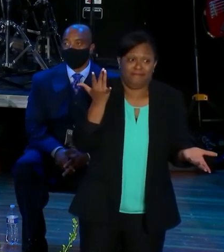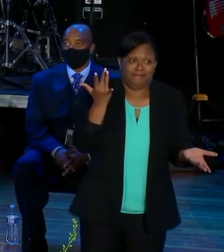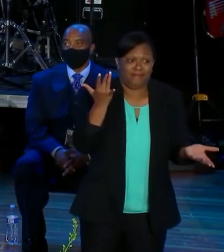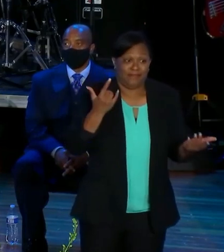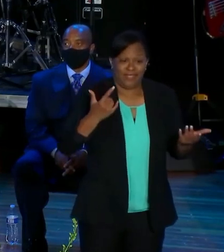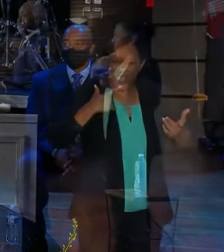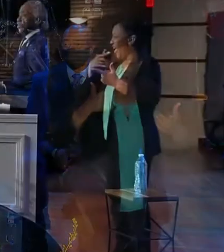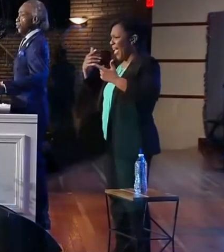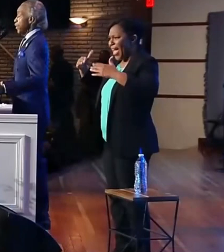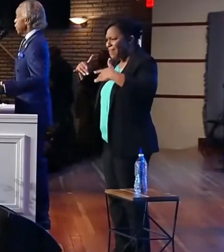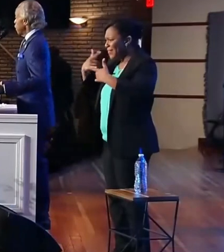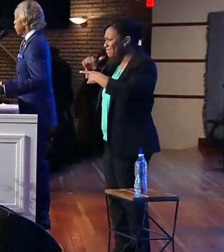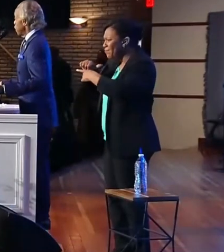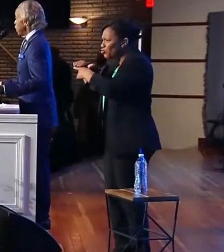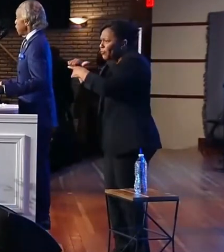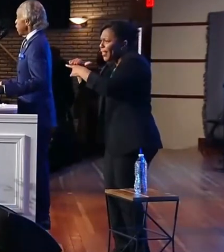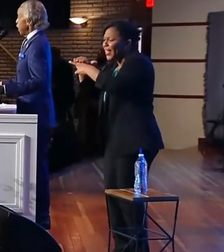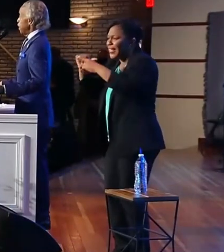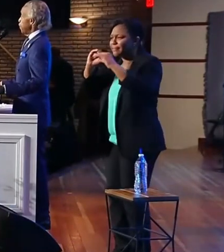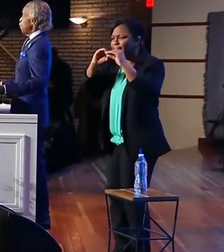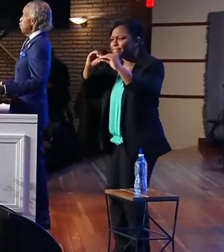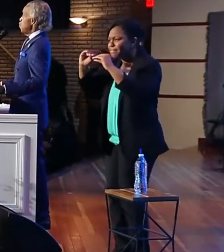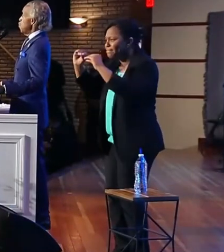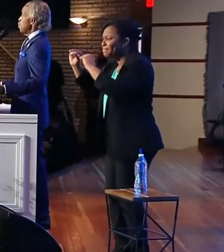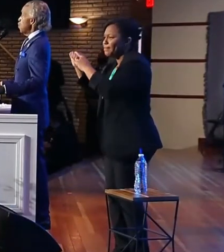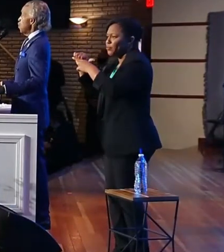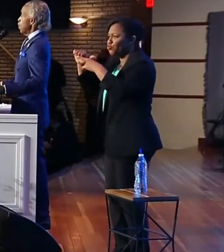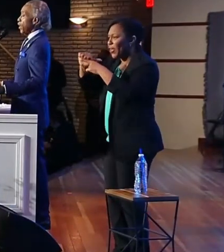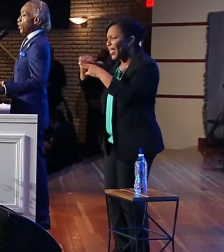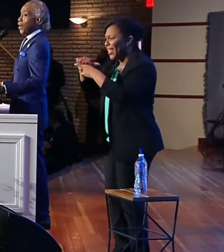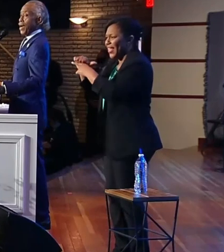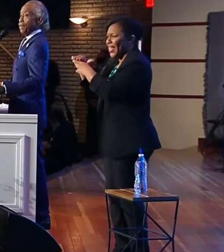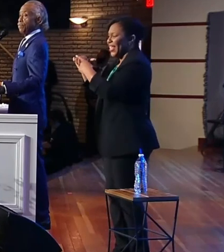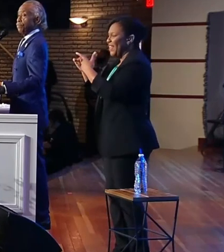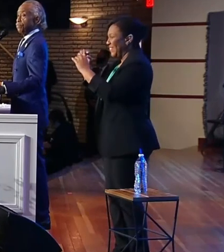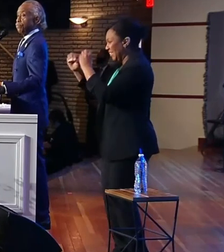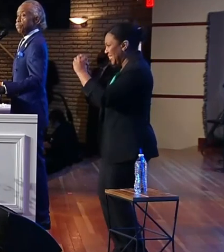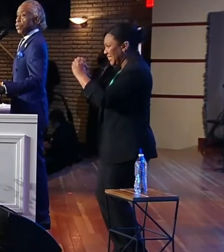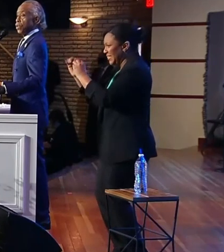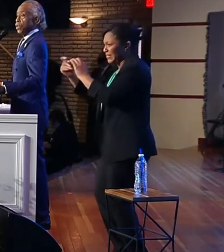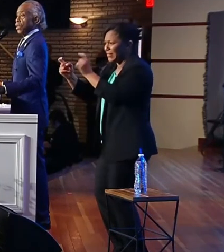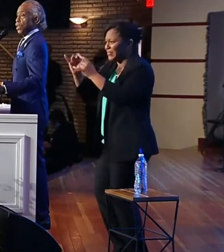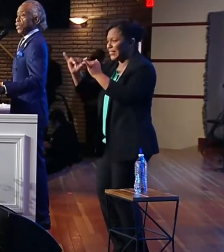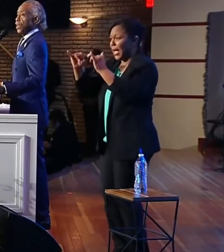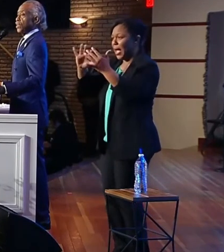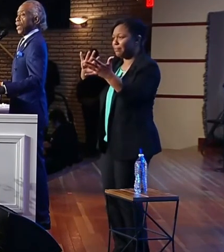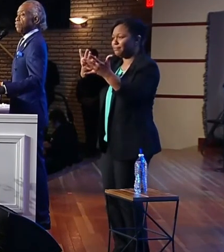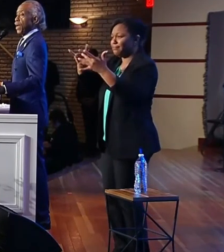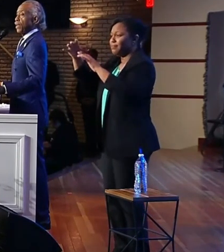Som man har lärt i detta land , om du begår ett brott så spelar det ingen roll huruvida